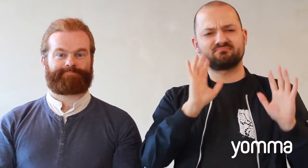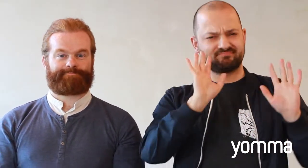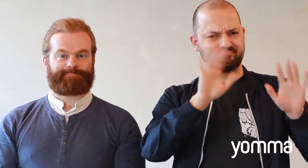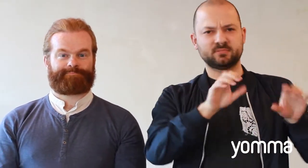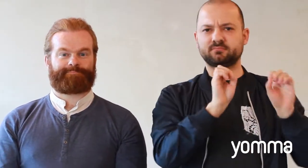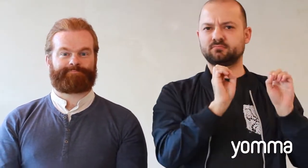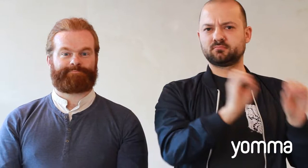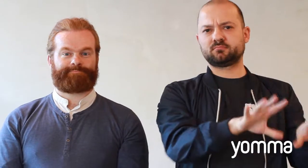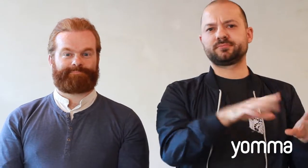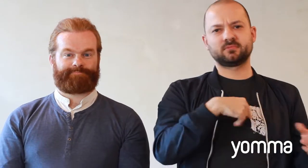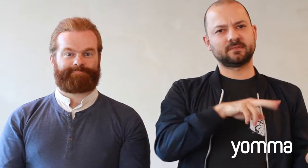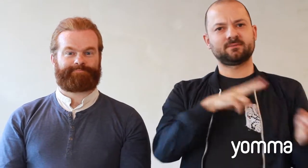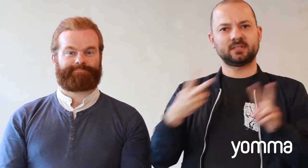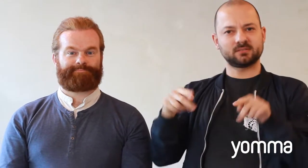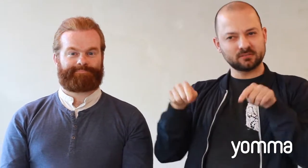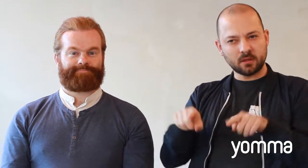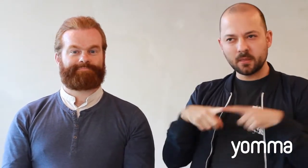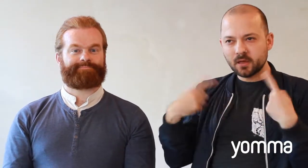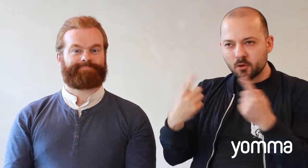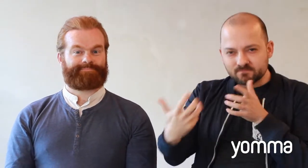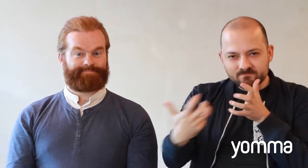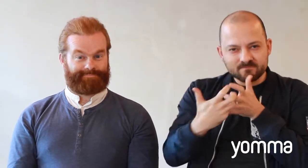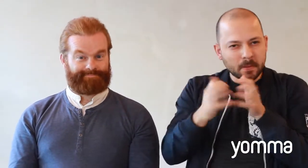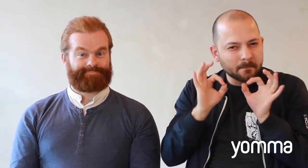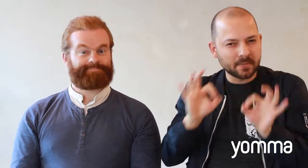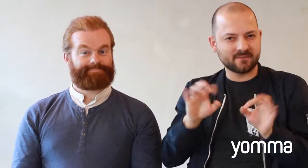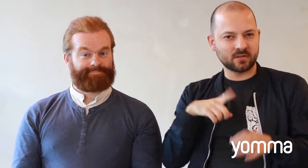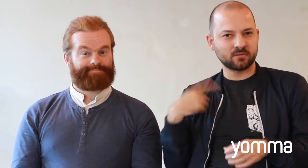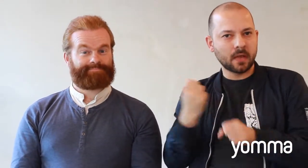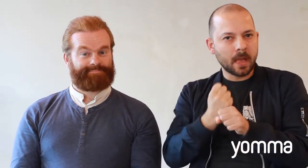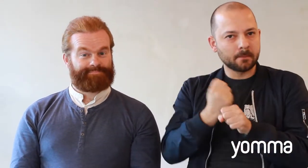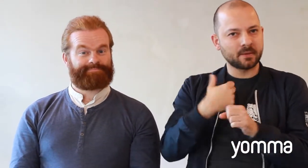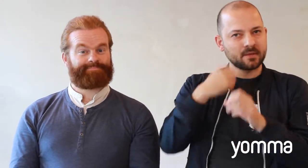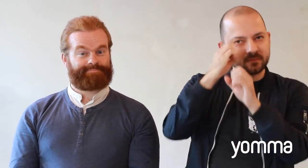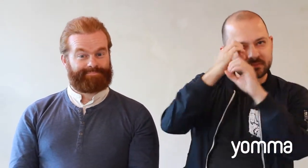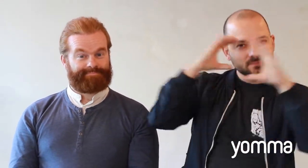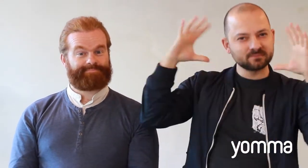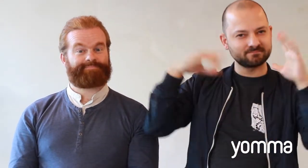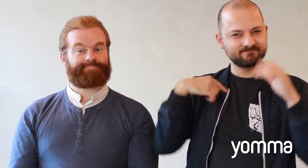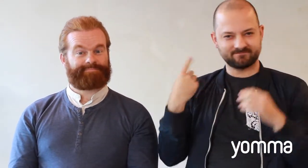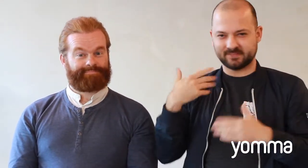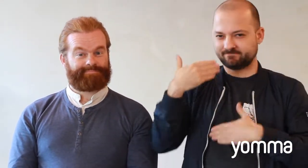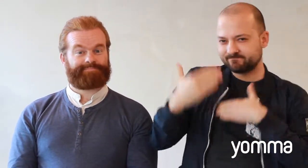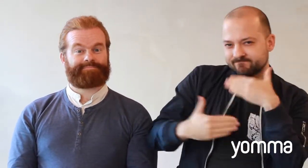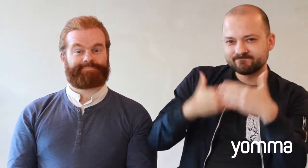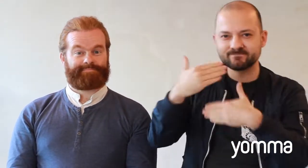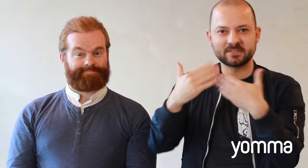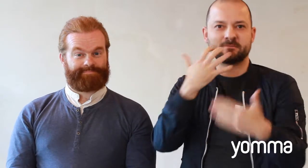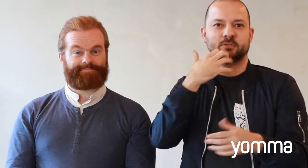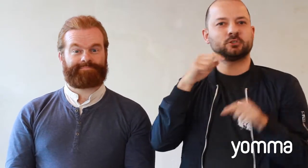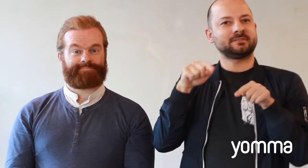Daher haben wir uns für den neuen Raum entschieden, der perfekt zu unserer Arbeit und zu unserer Vorstellung passt.